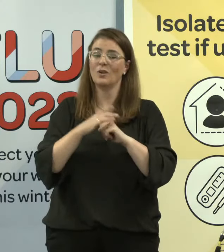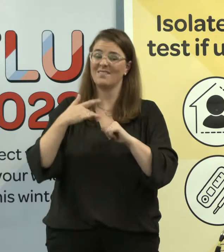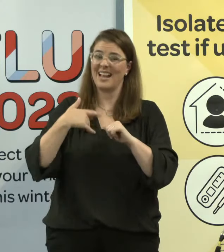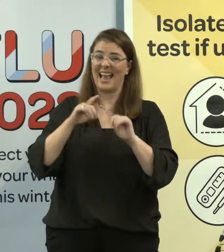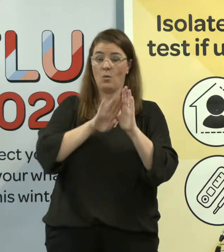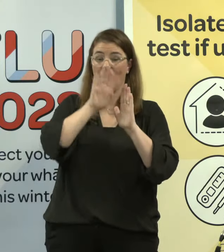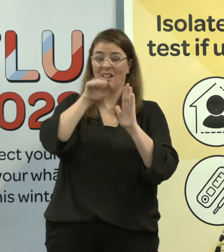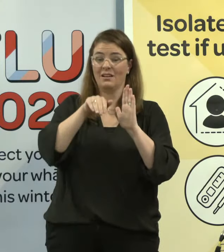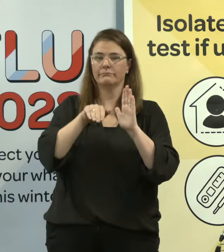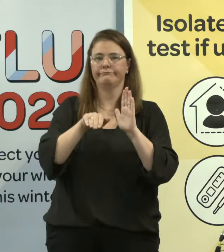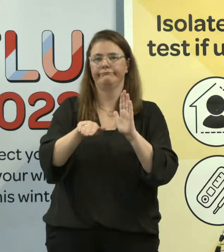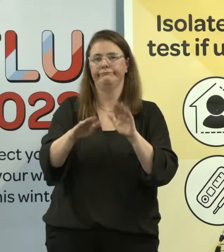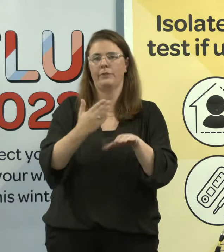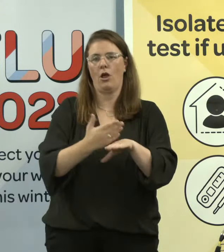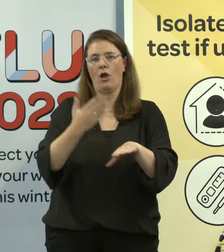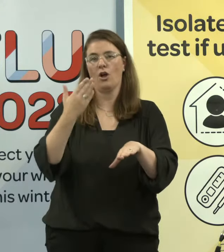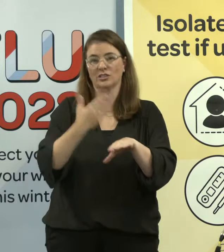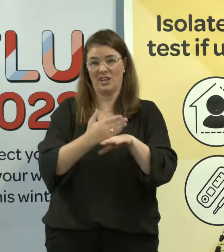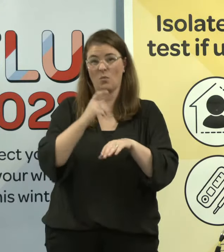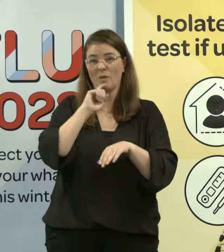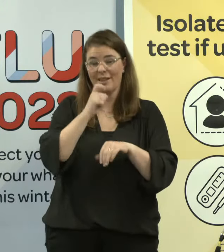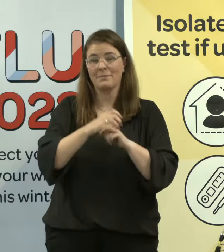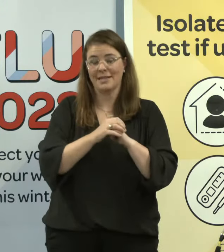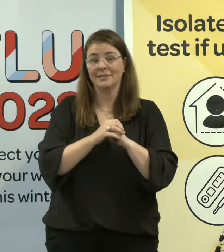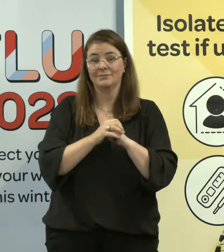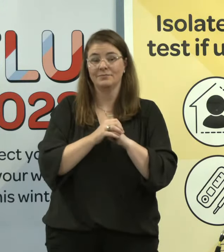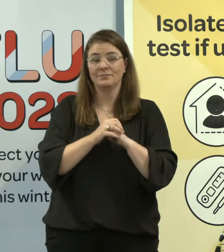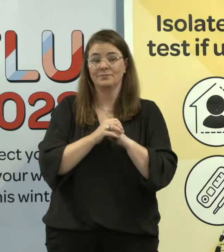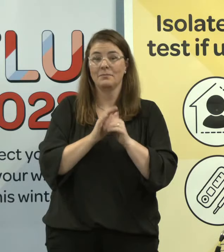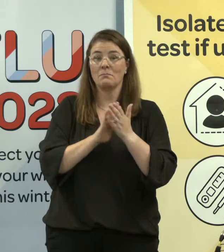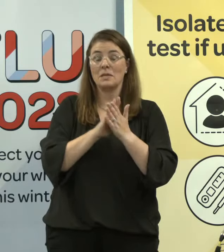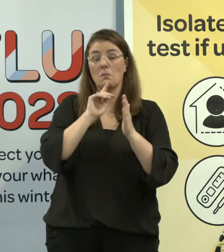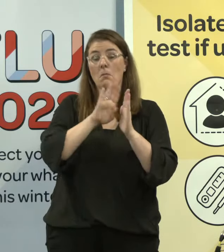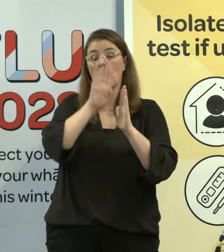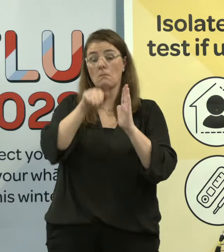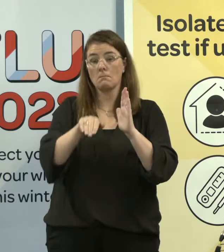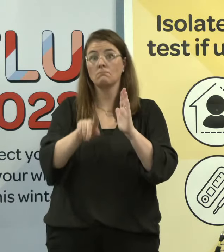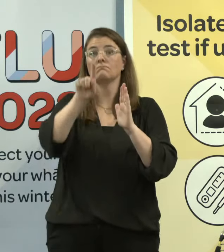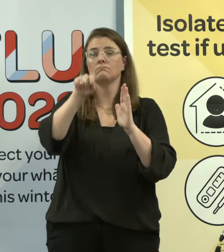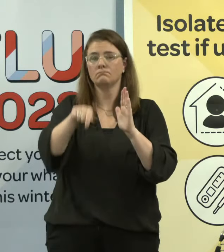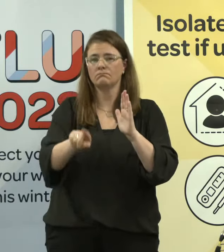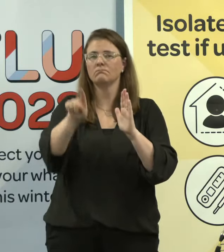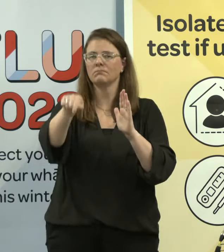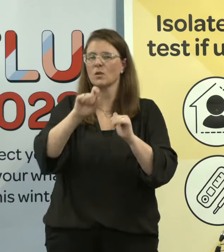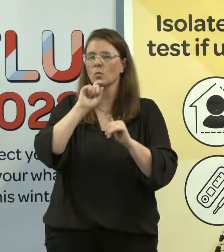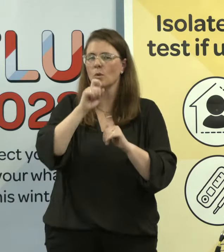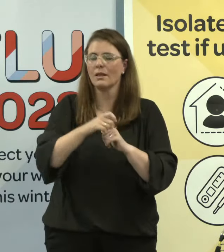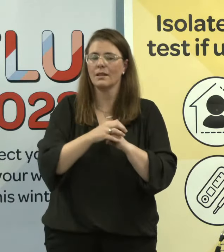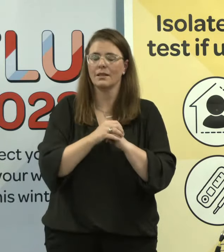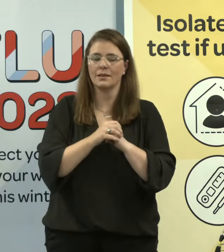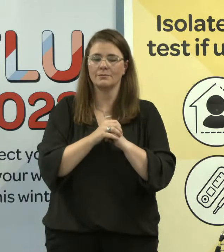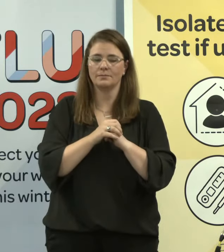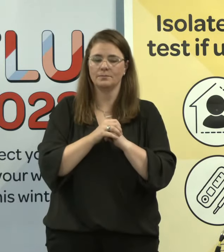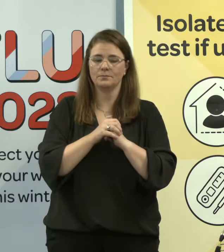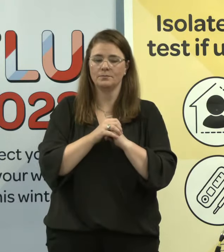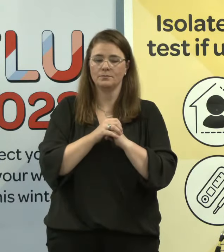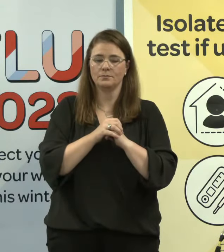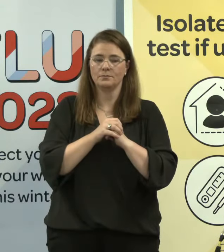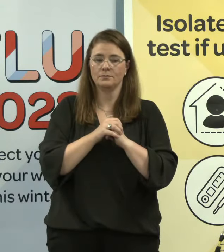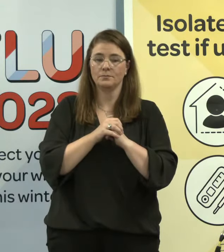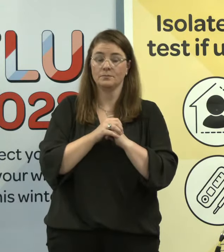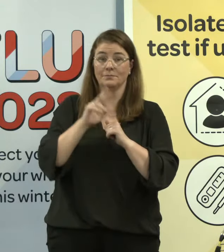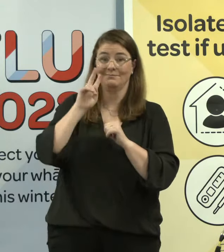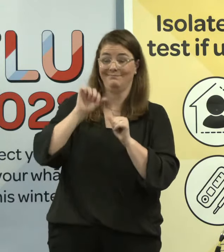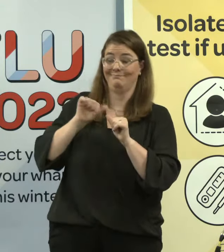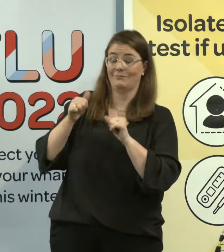heke haere. A ko te tumanako ka